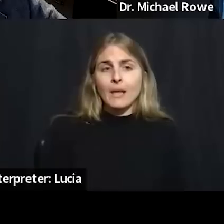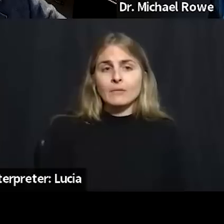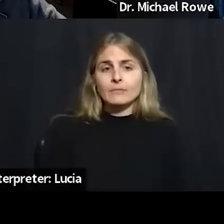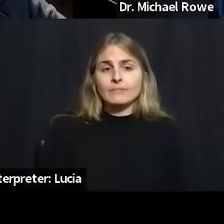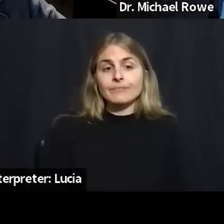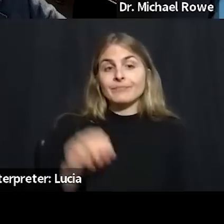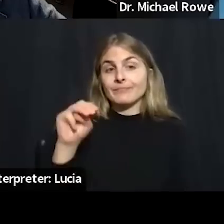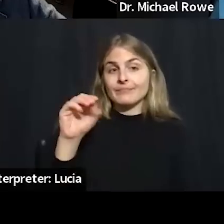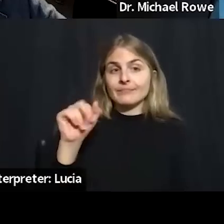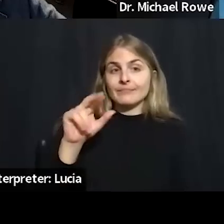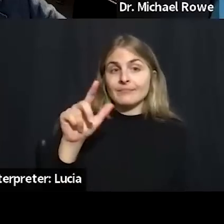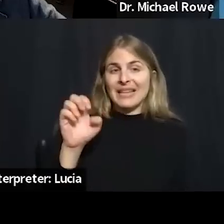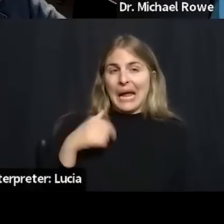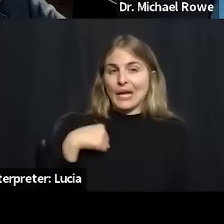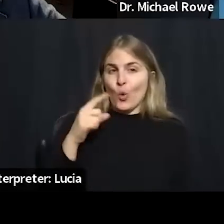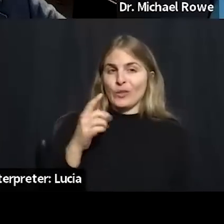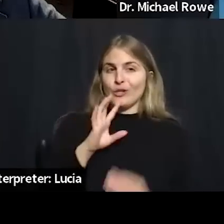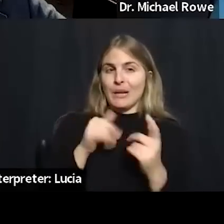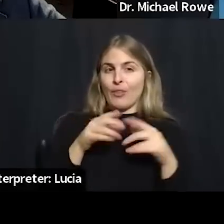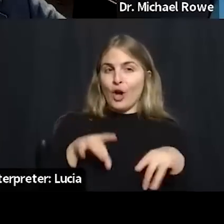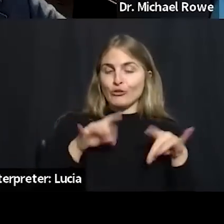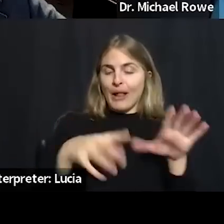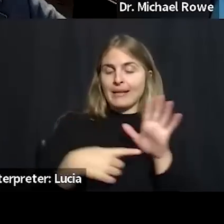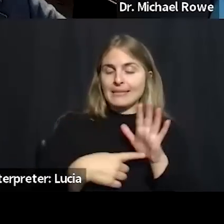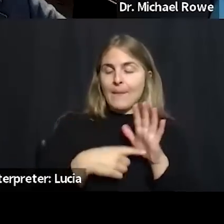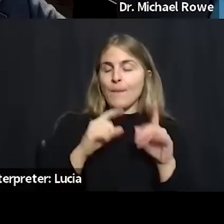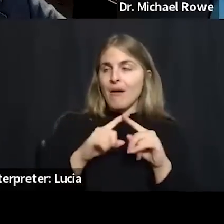Solo puedo hablar del ejemplo australiano, pero definitivamente se veía que...